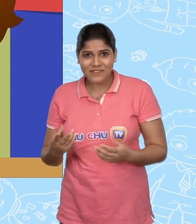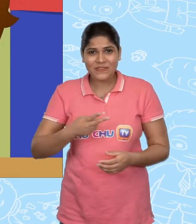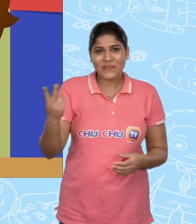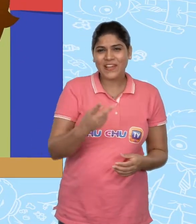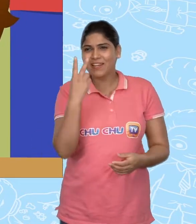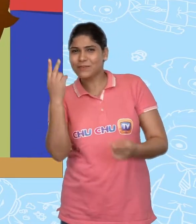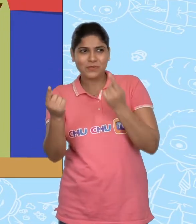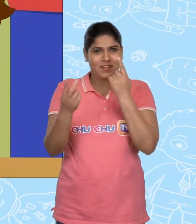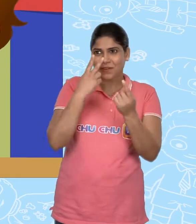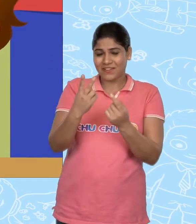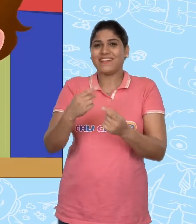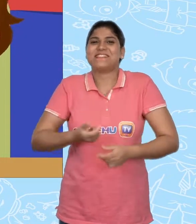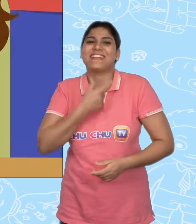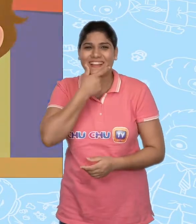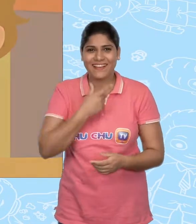दोनों एक दूसरे को देख कर मुस्कुराई.